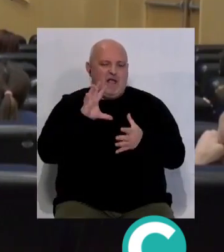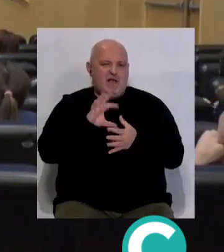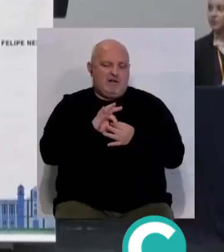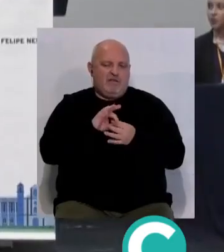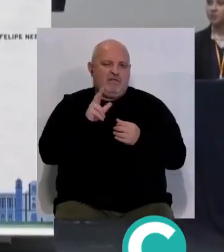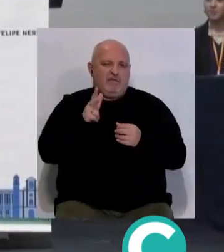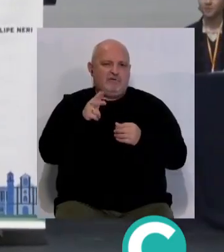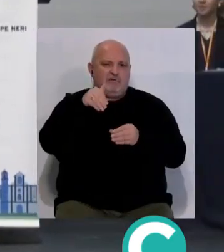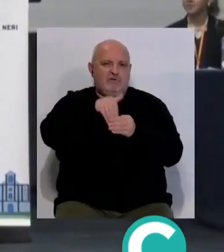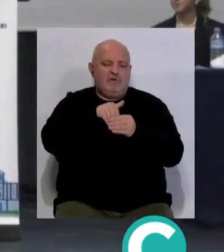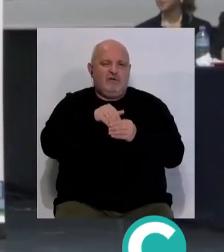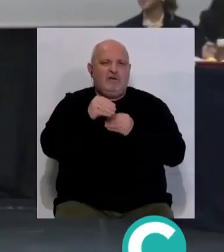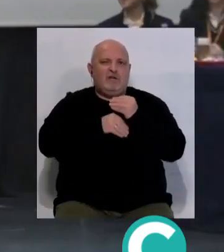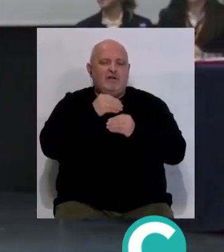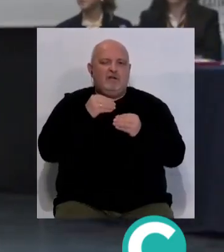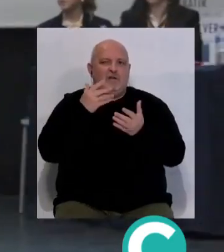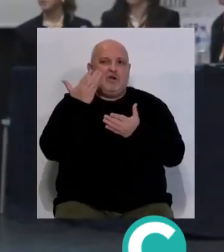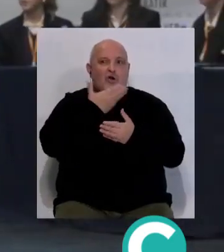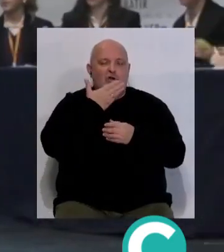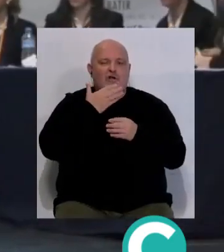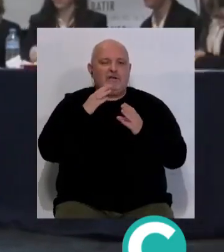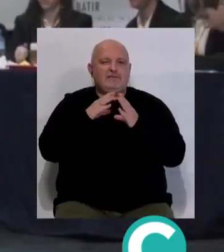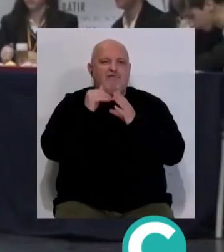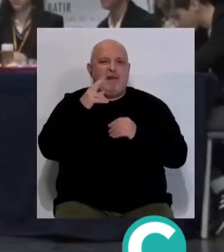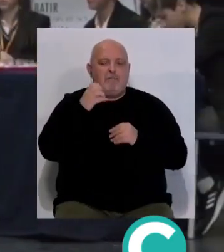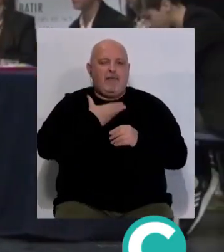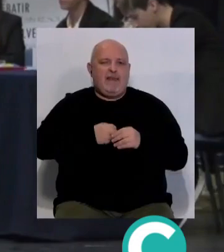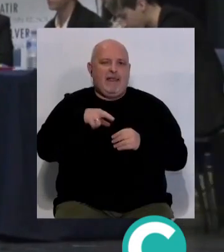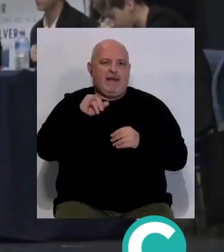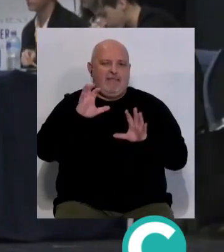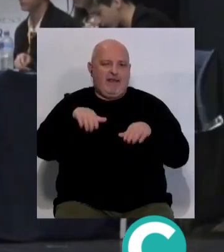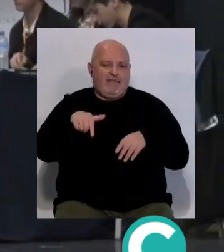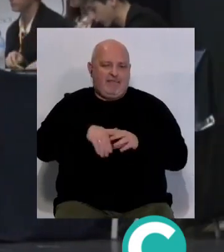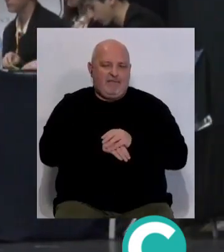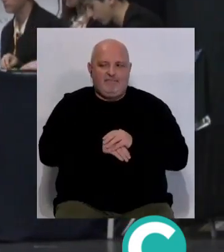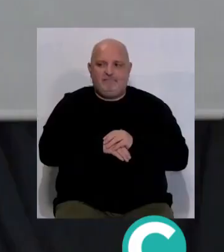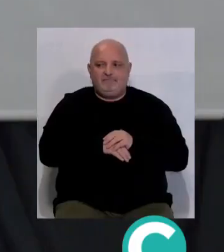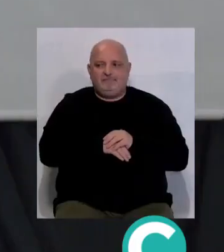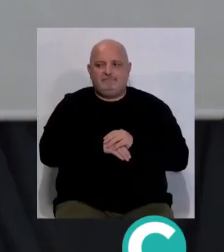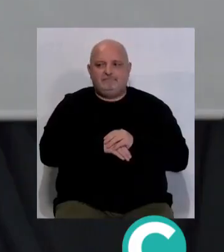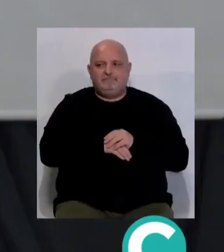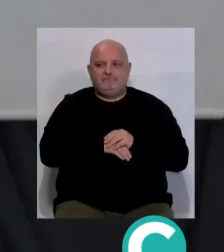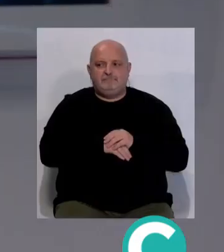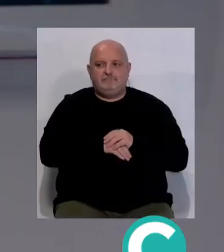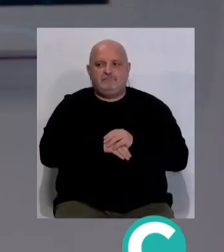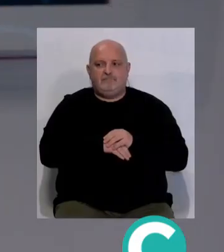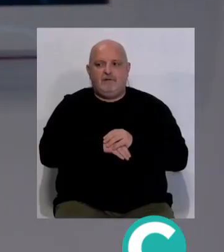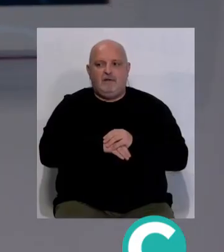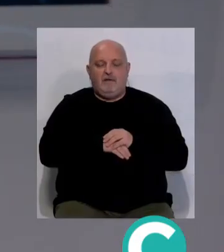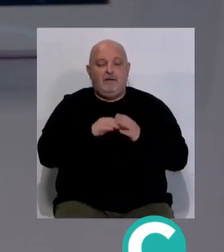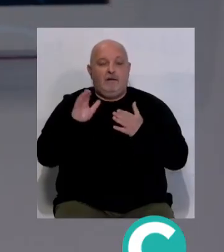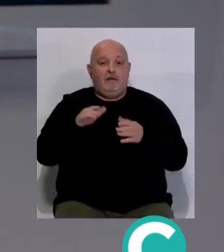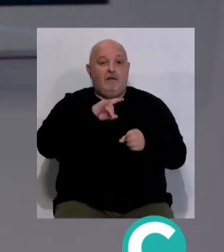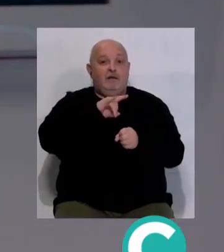derechos elemento se desarrolló en el colegio San Felipe Neri de la ciudad y este lunes el salón de